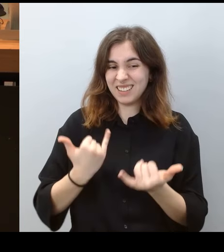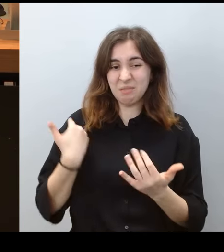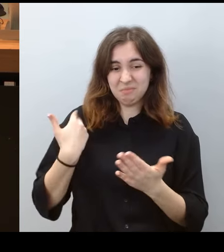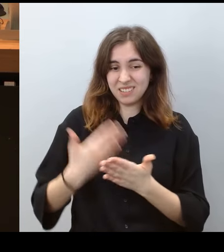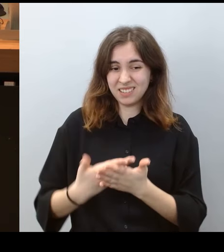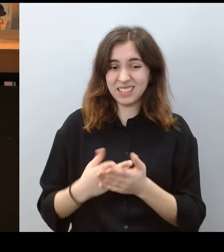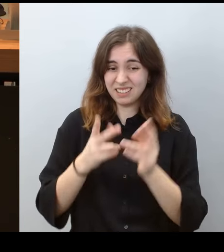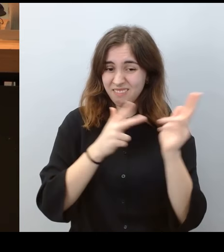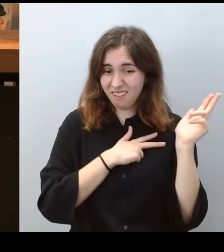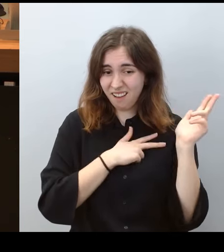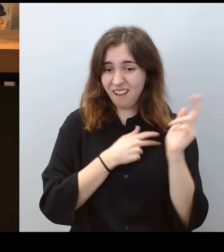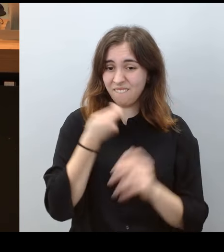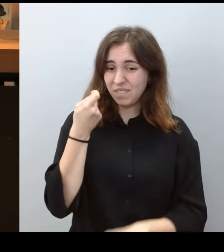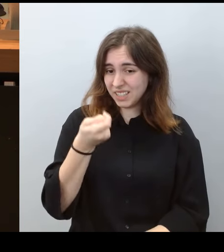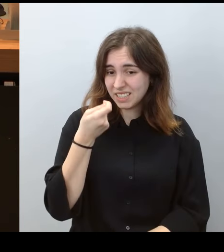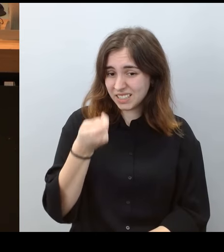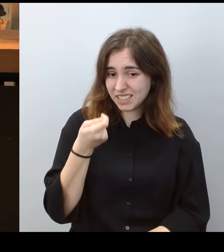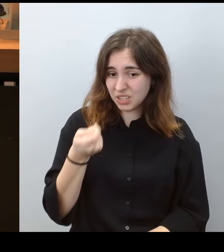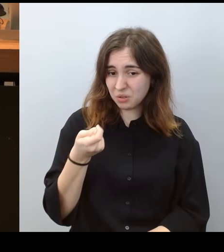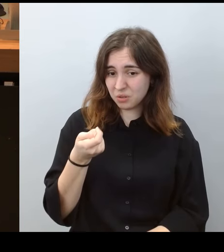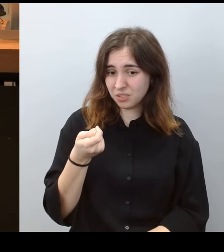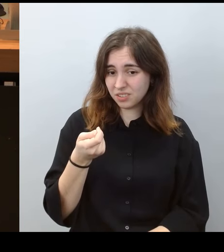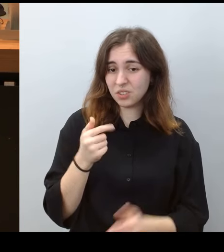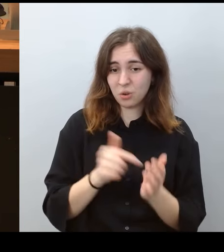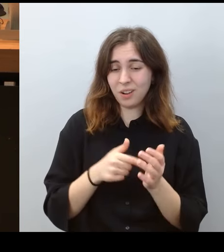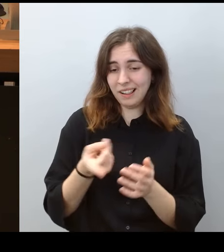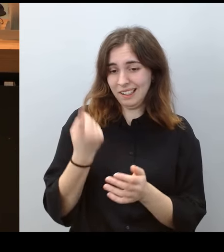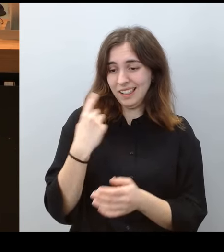nach Auslaufen europäischer Mittel sicherzustellen